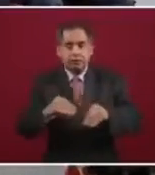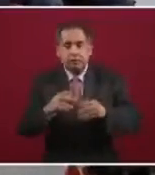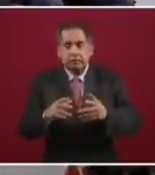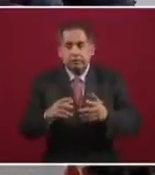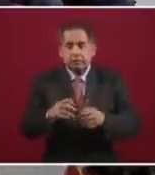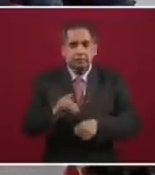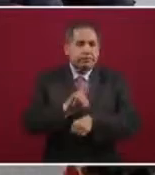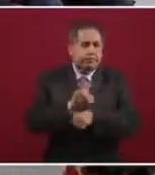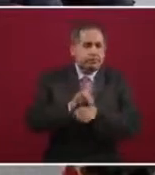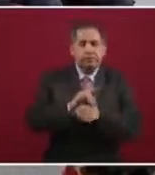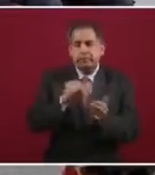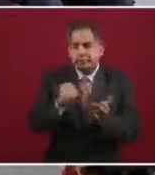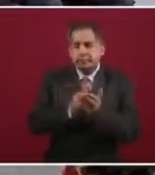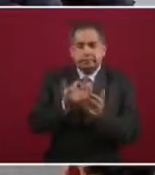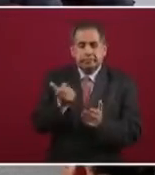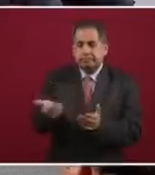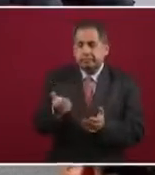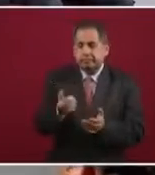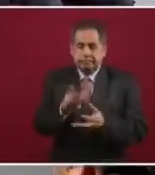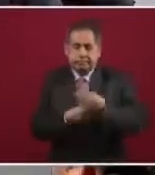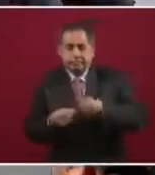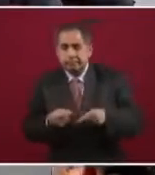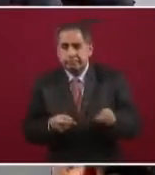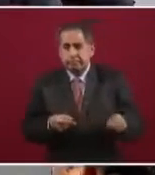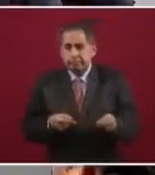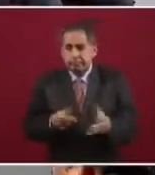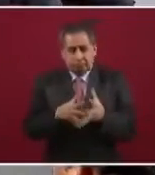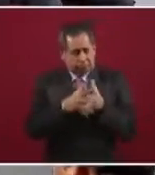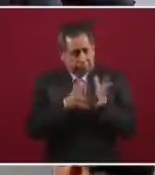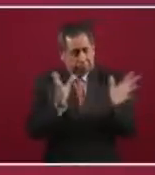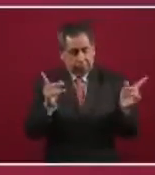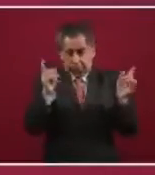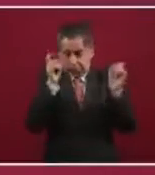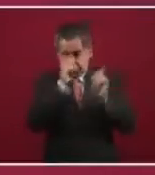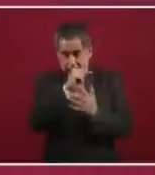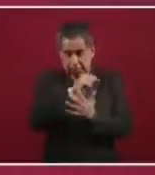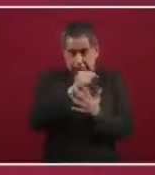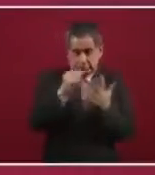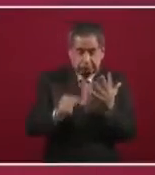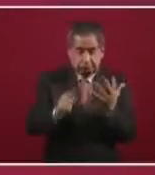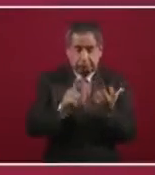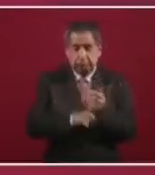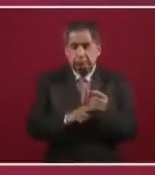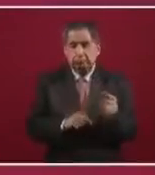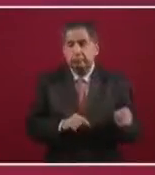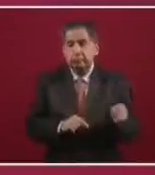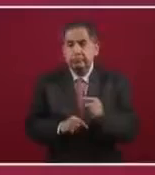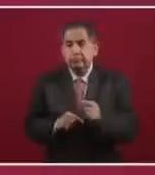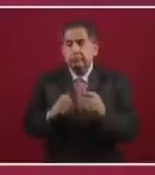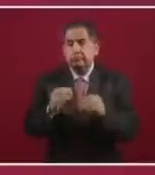respecto a impuestos internos, es un universo muy complicado, hay muchas cosas que hay que